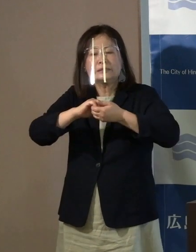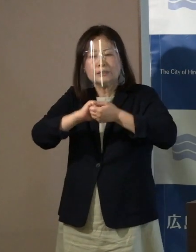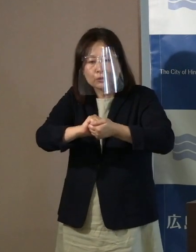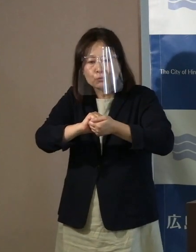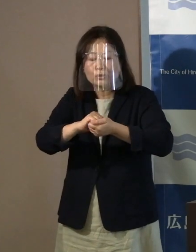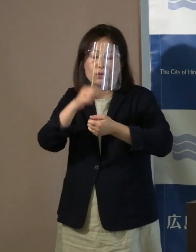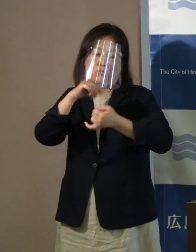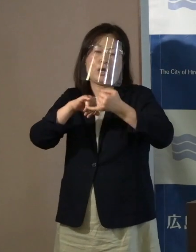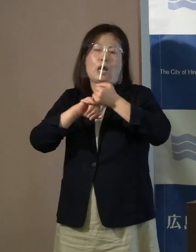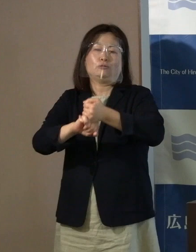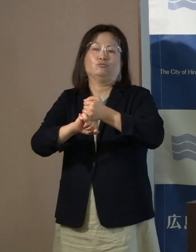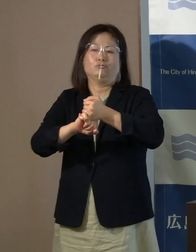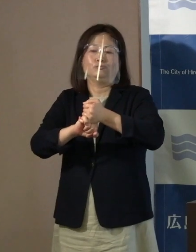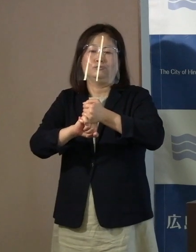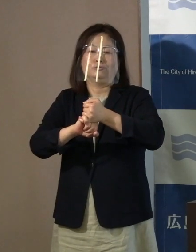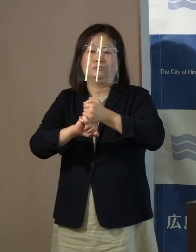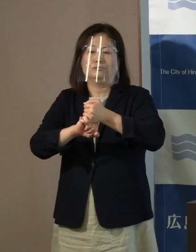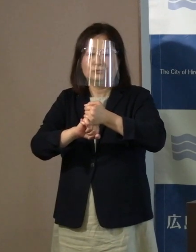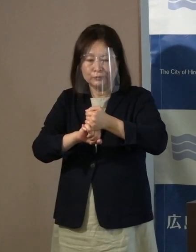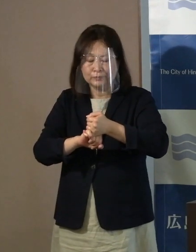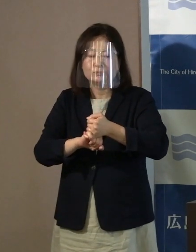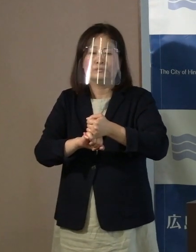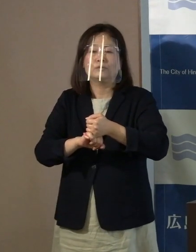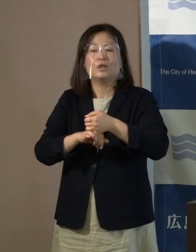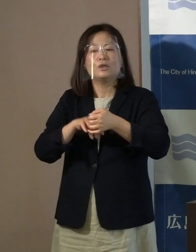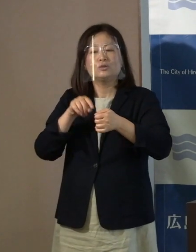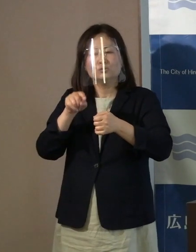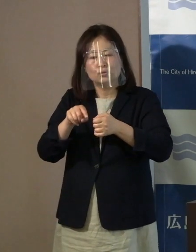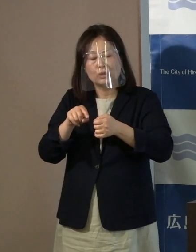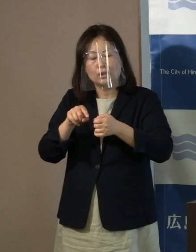その分の供給量の見通しが立たないと､